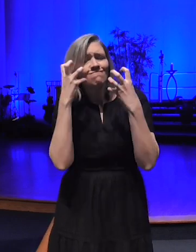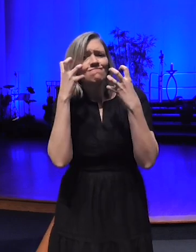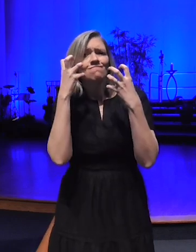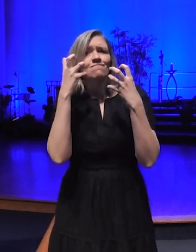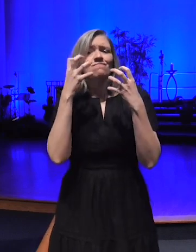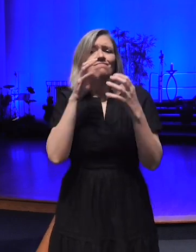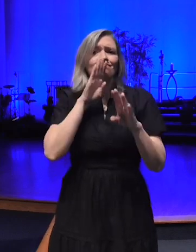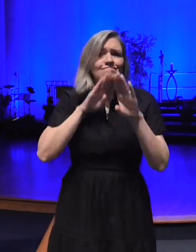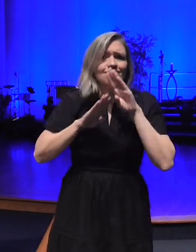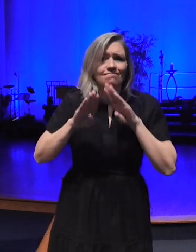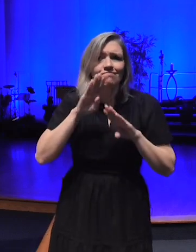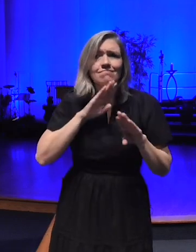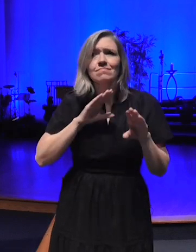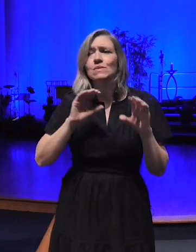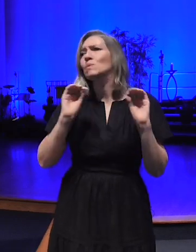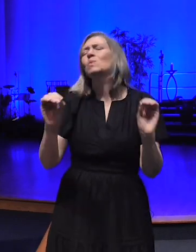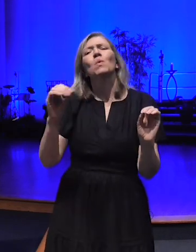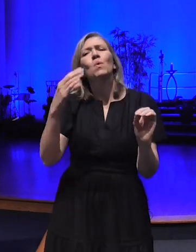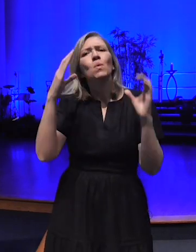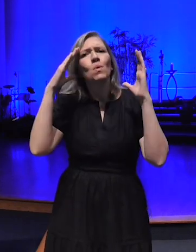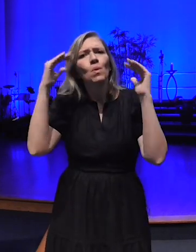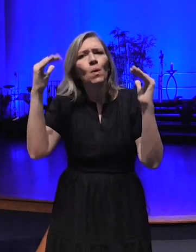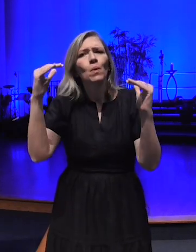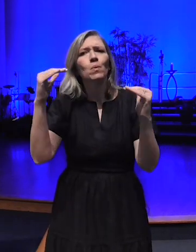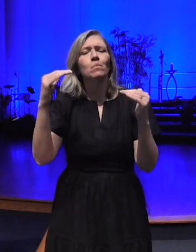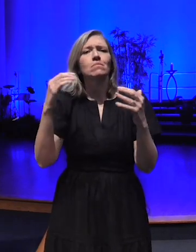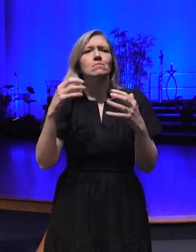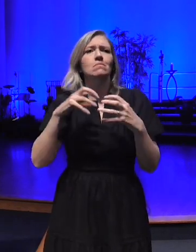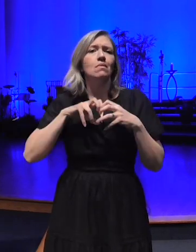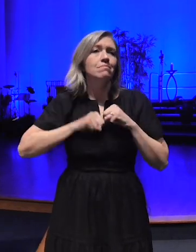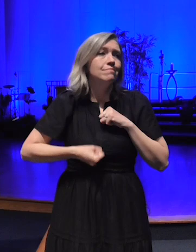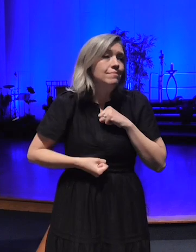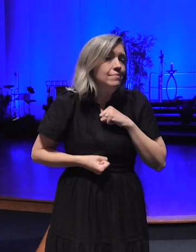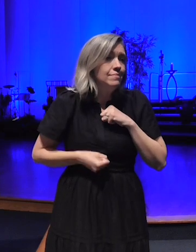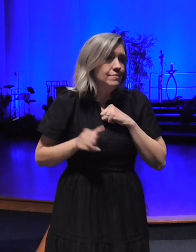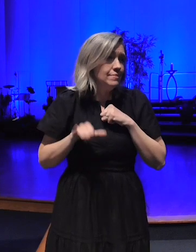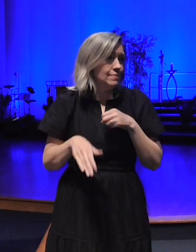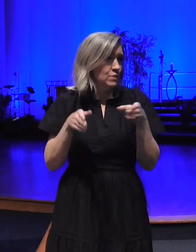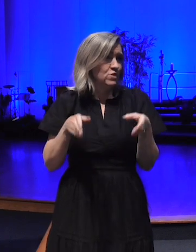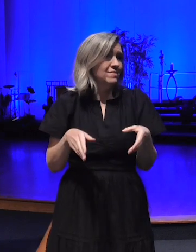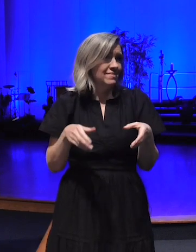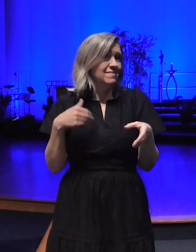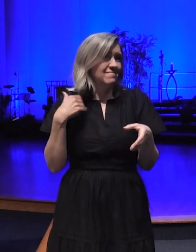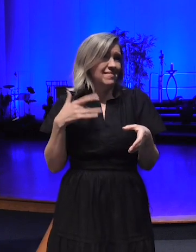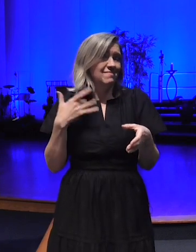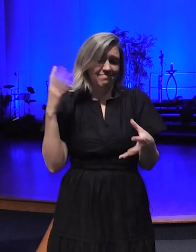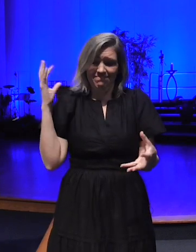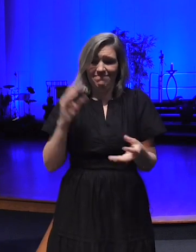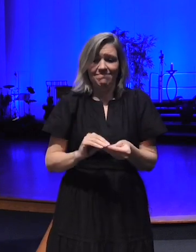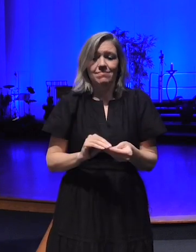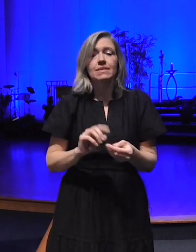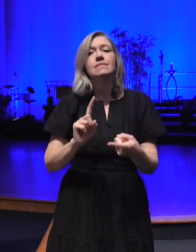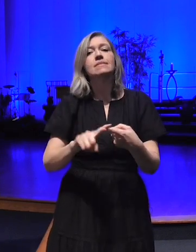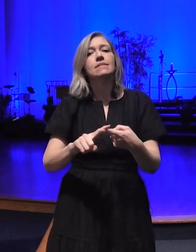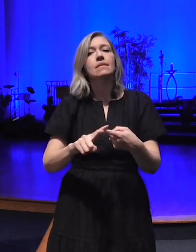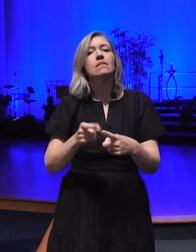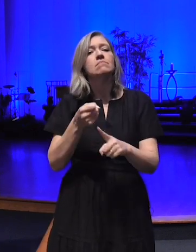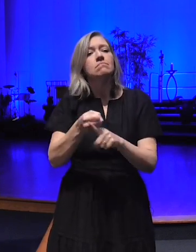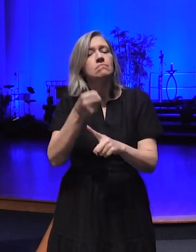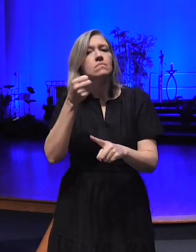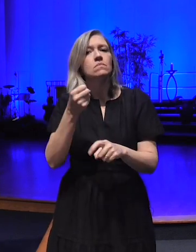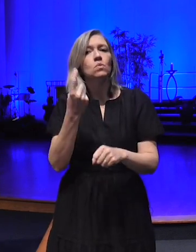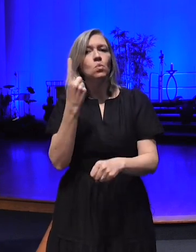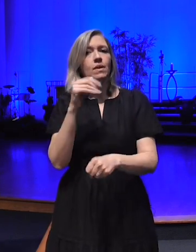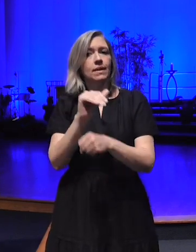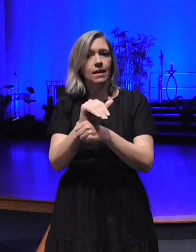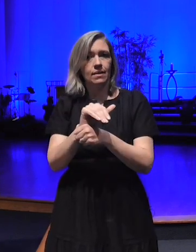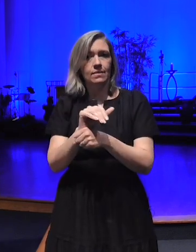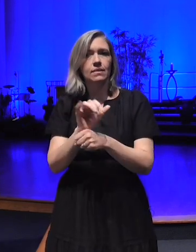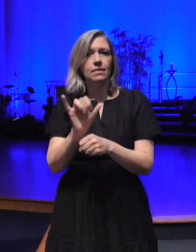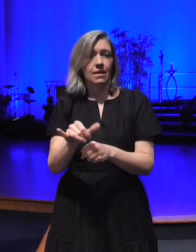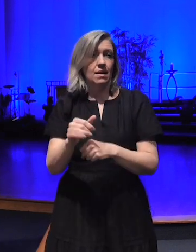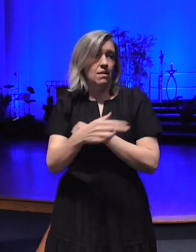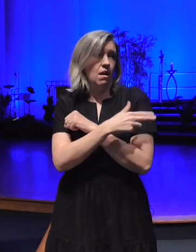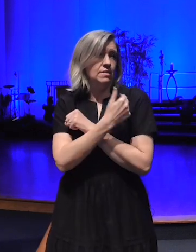desesperanza desesperación hasta que una noche de insomnio en ese hospital dice que algo sucedió